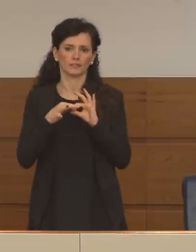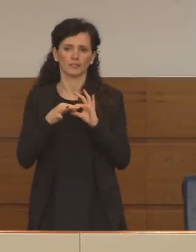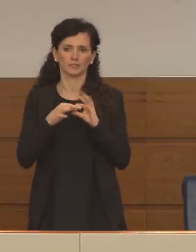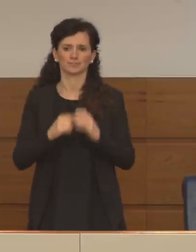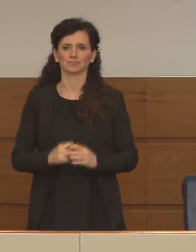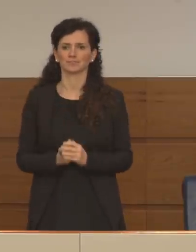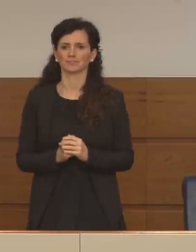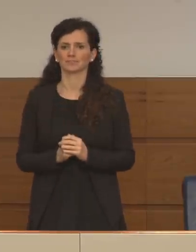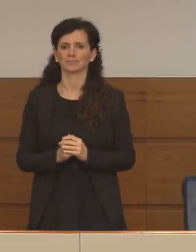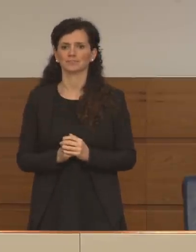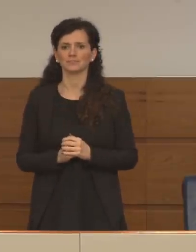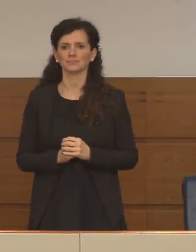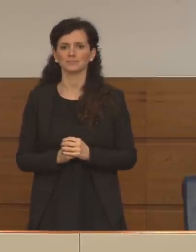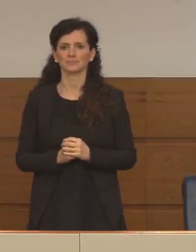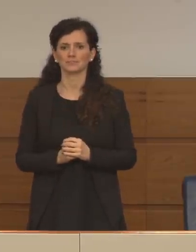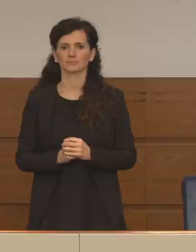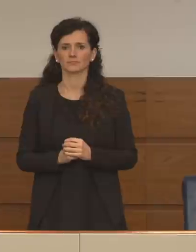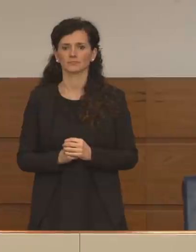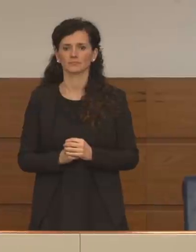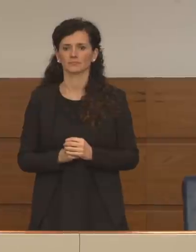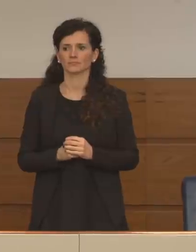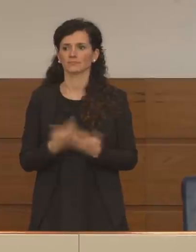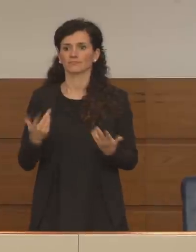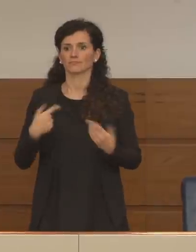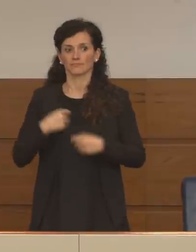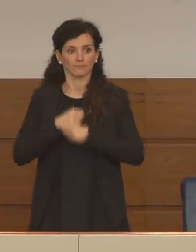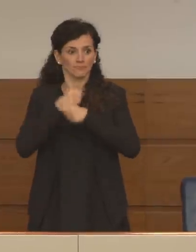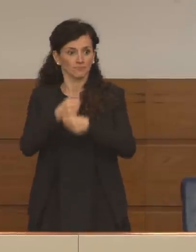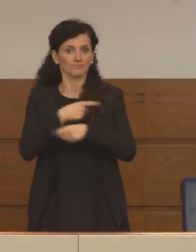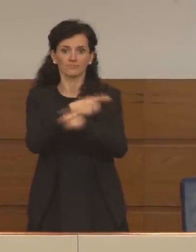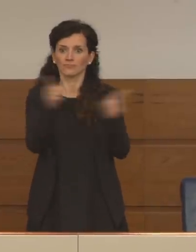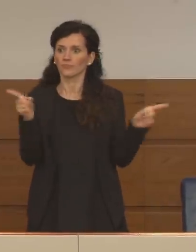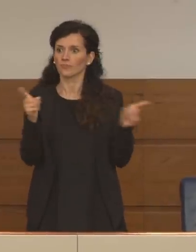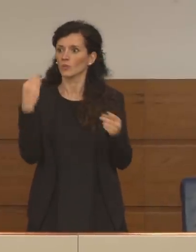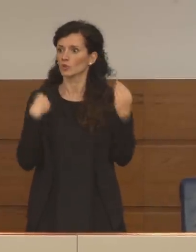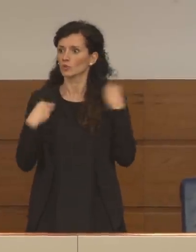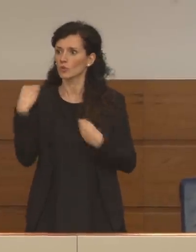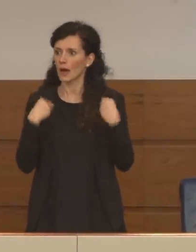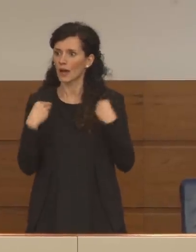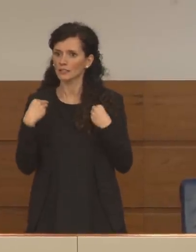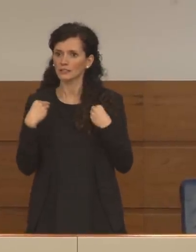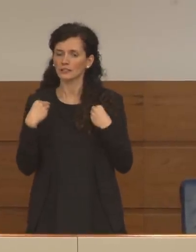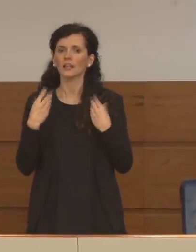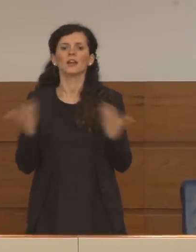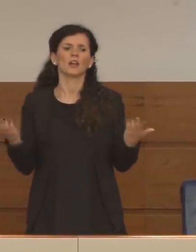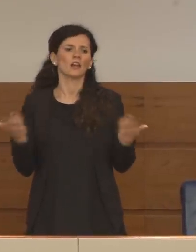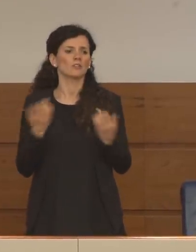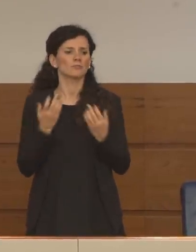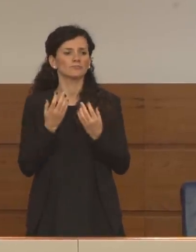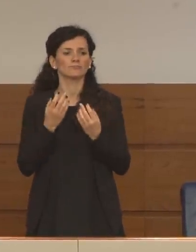Do la parola a voi per eventuali domande e ovviamente per domande di carattere